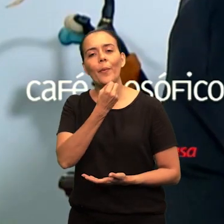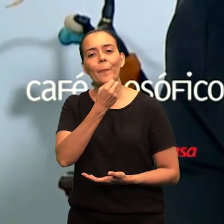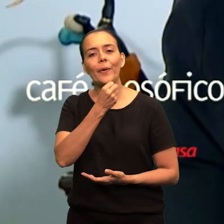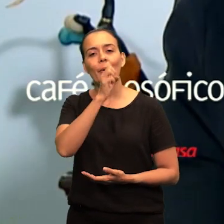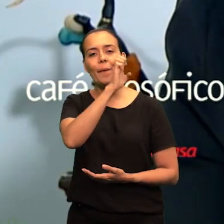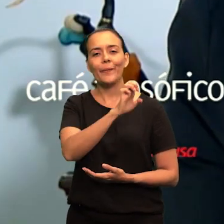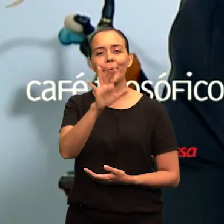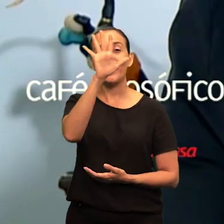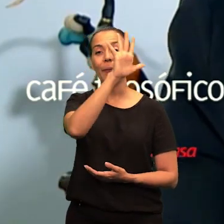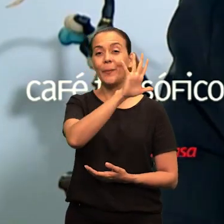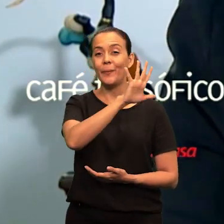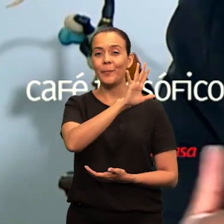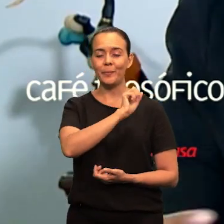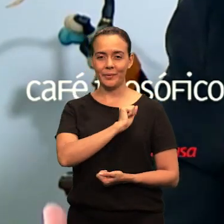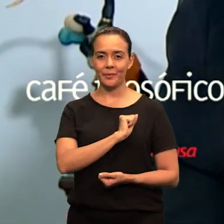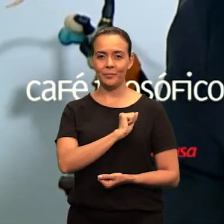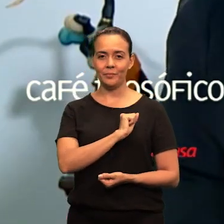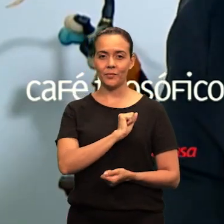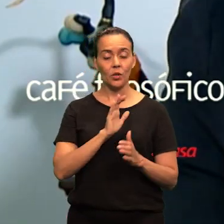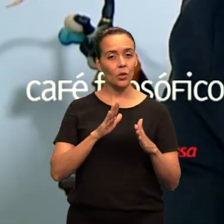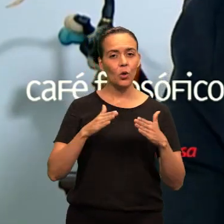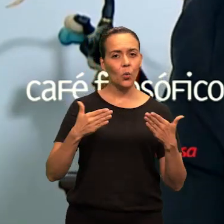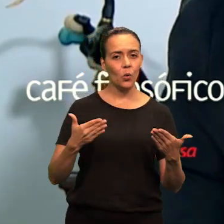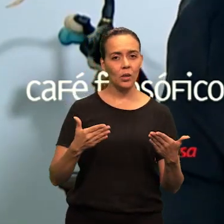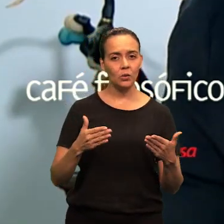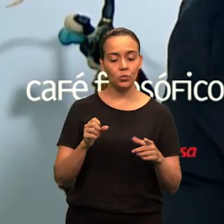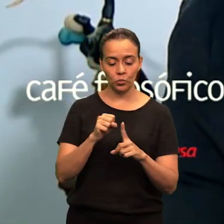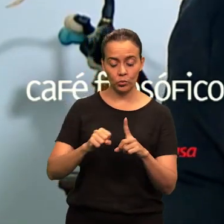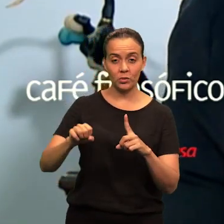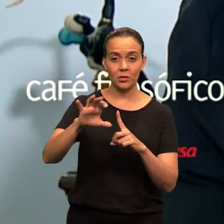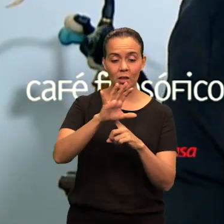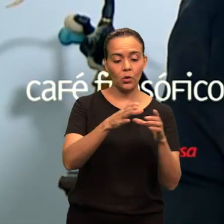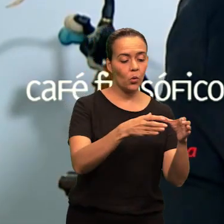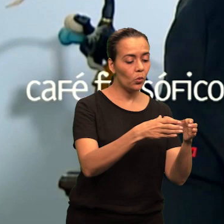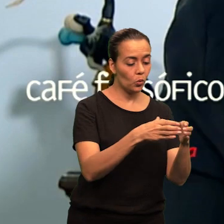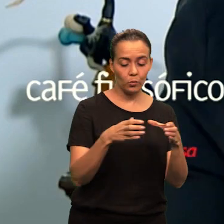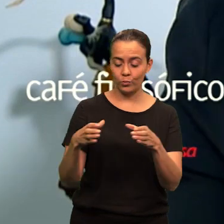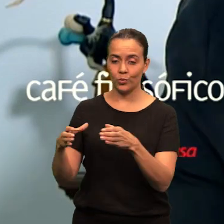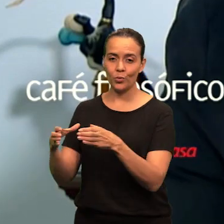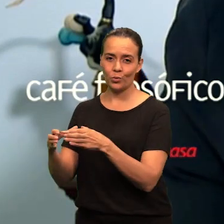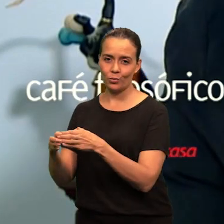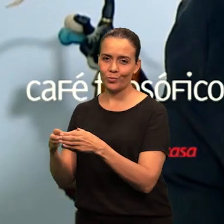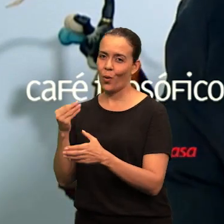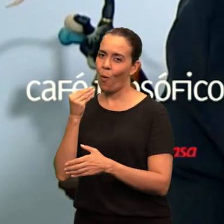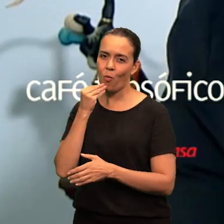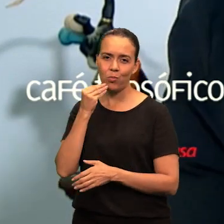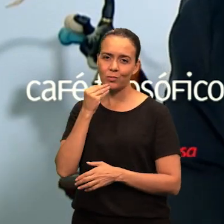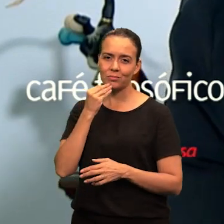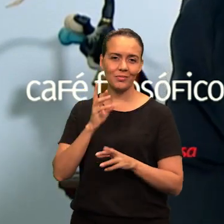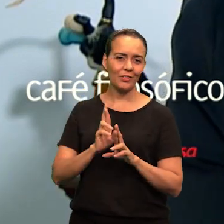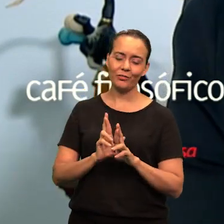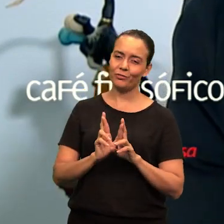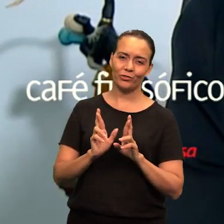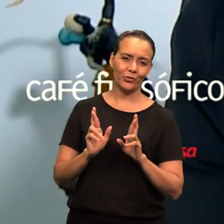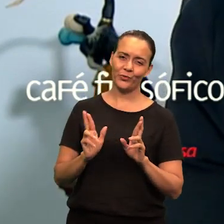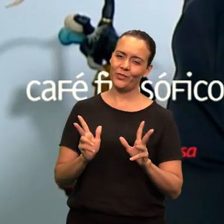Há um interdito quando esses grupos sociais não têm as mesmas oportunidades,